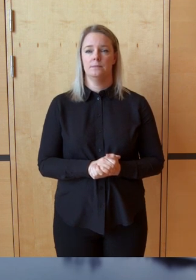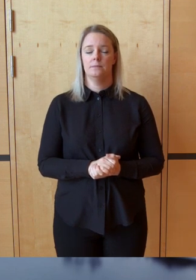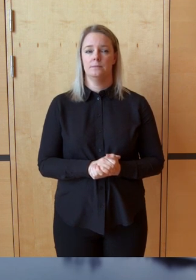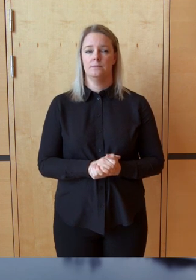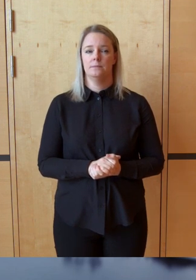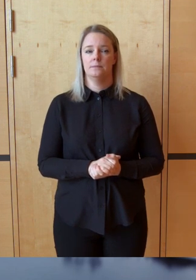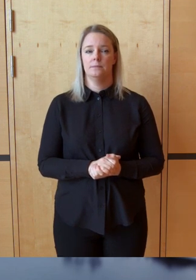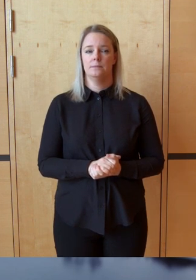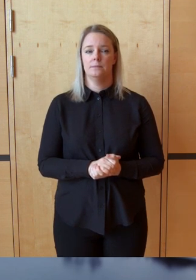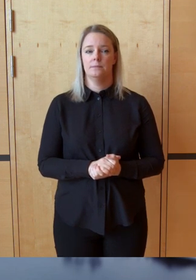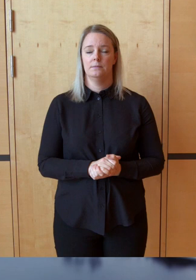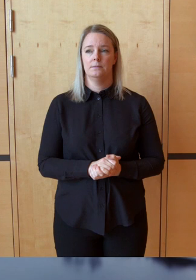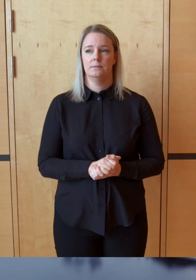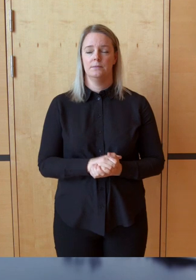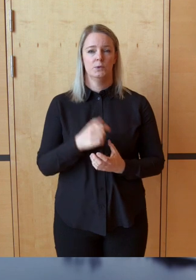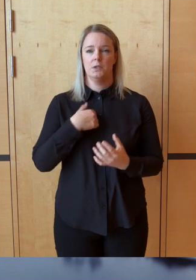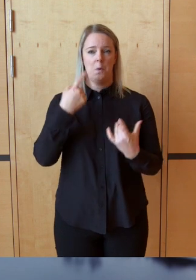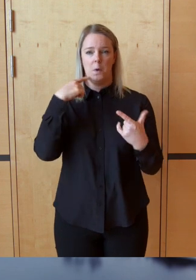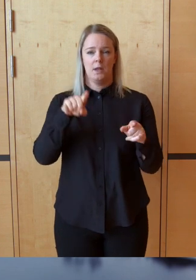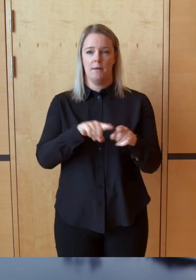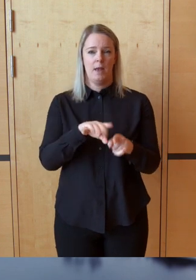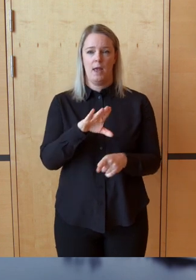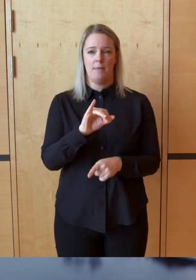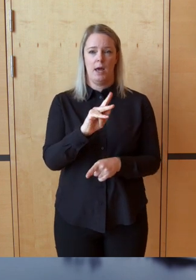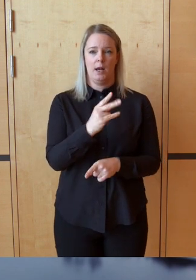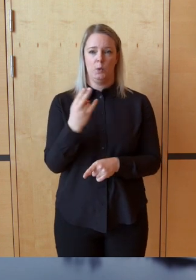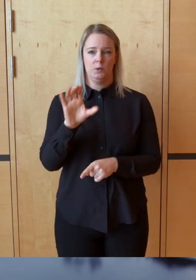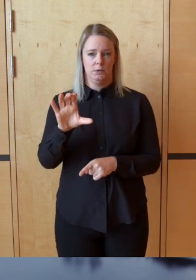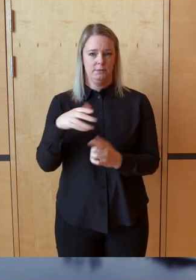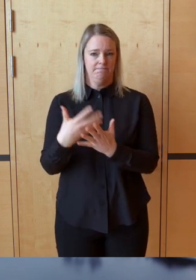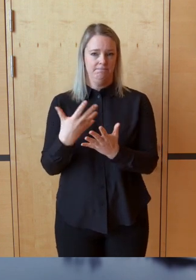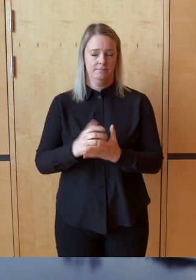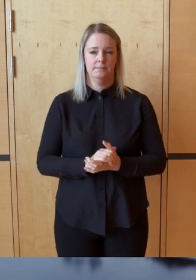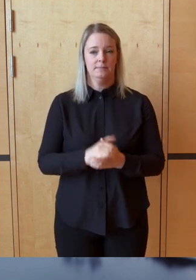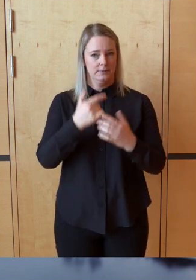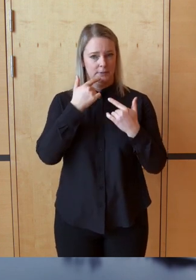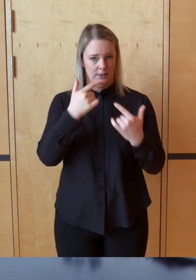Argumentation Tack för inlägget och så säger vi ja till